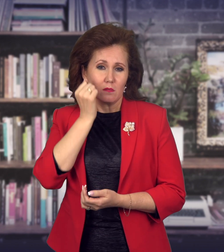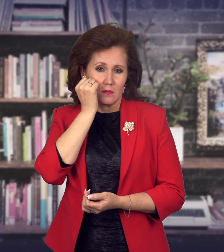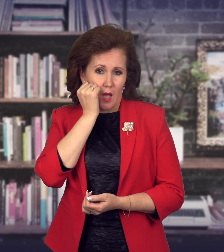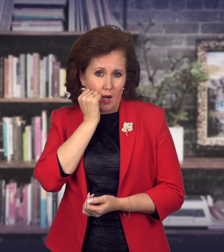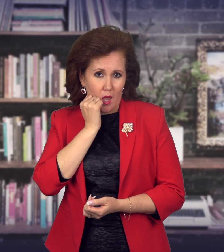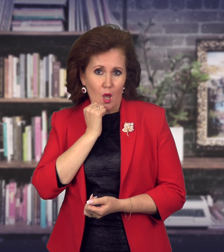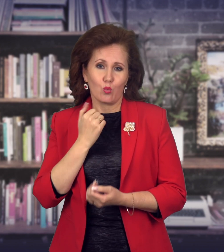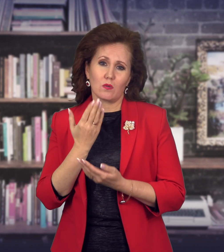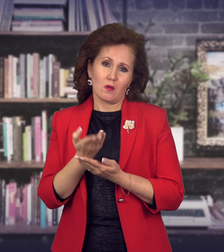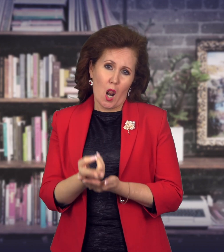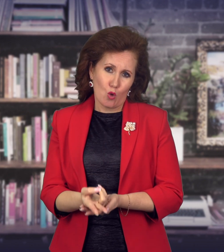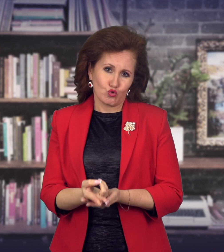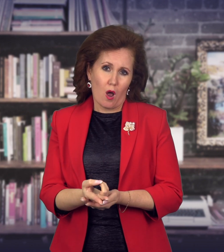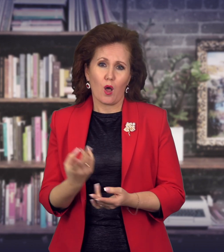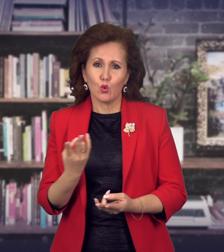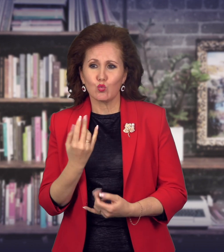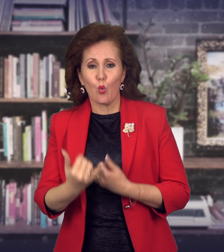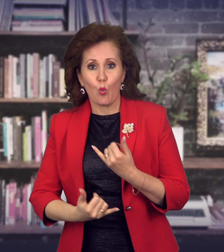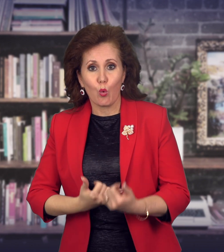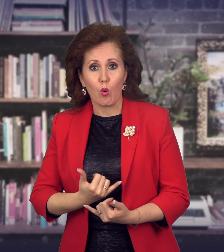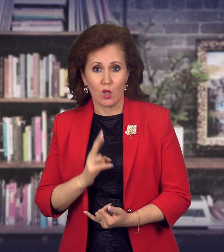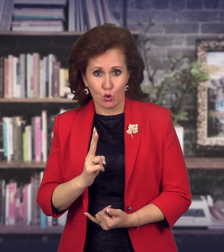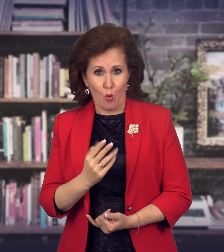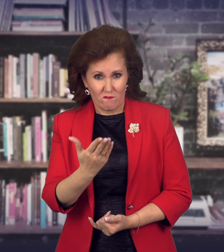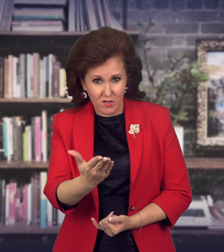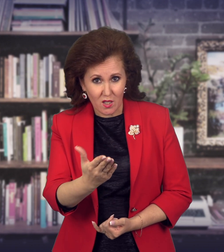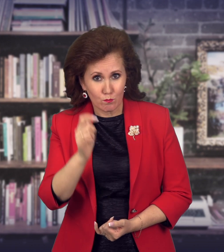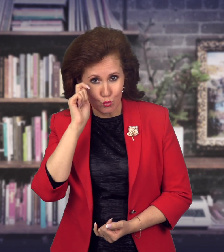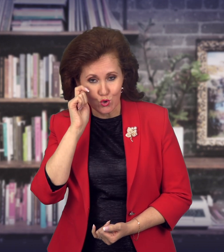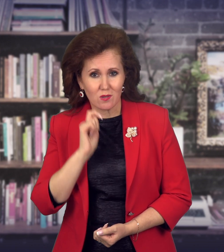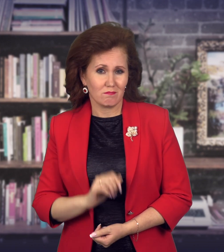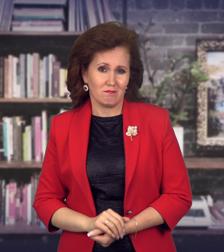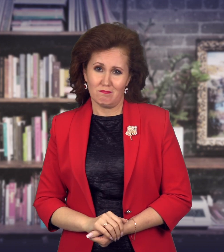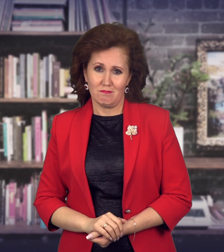и когда они станут немощны, вы будете ухаживать за своими престарелыми родителями?